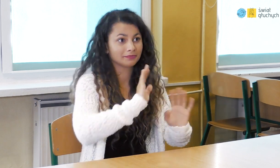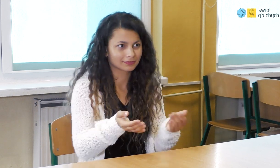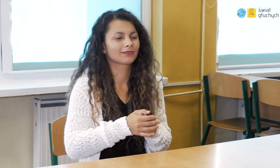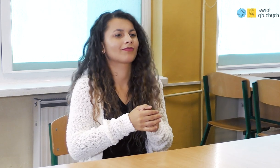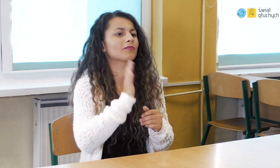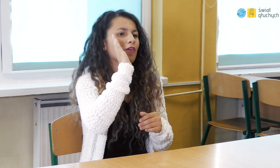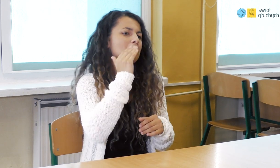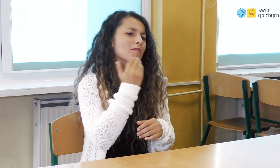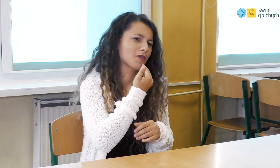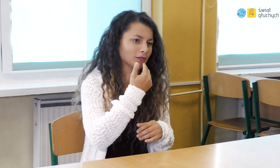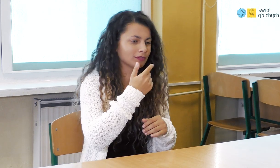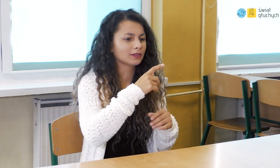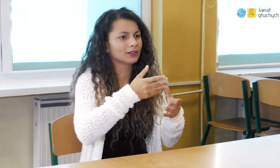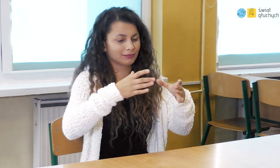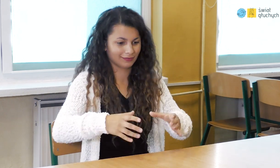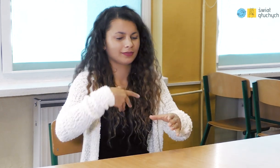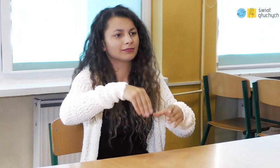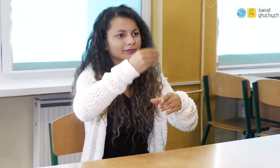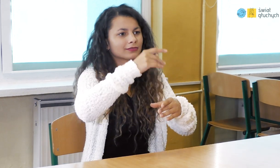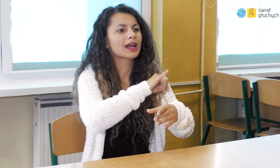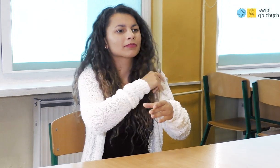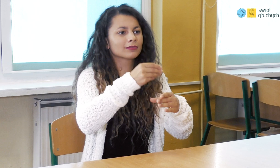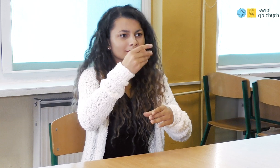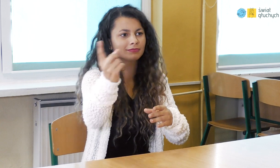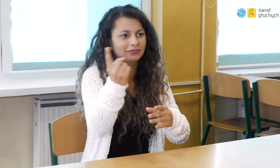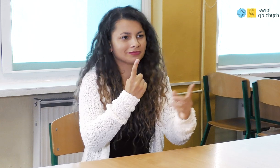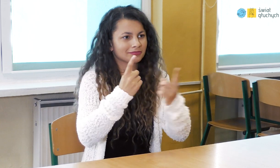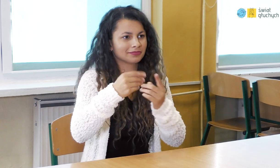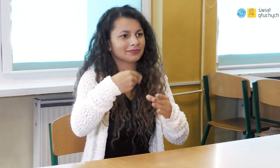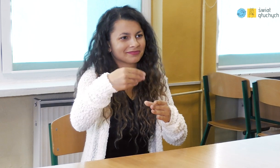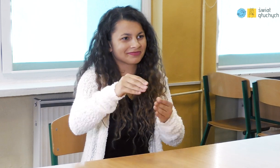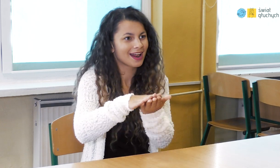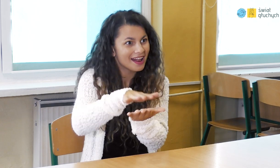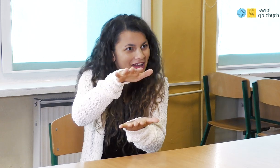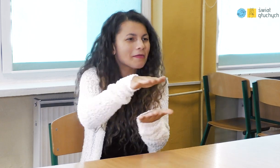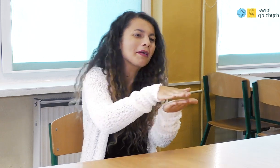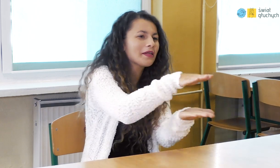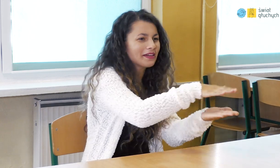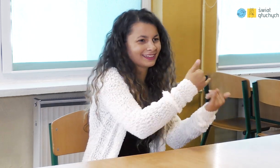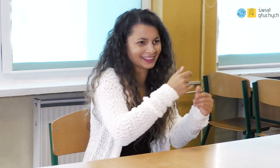Jak skrzynka się zapełniła, później w klasach były rozdawane. Ktoś dostawał mniej lub więcej Walentynek.